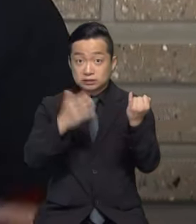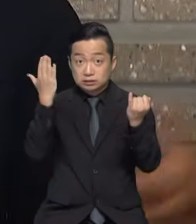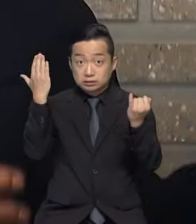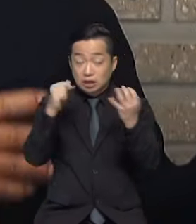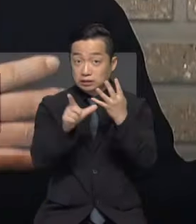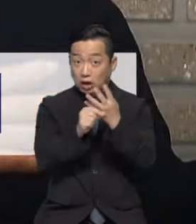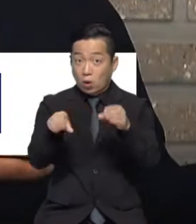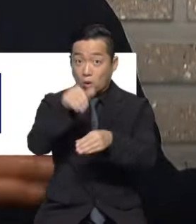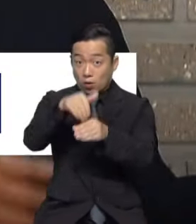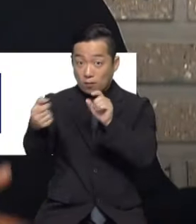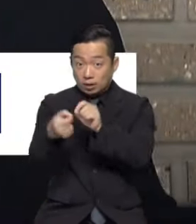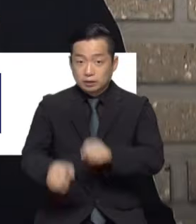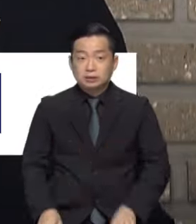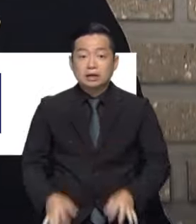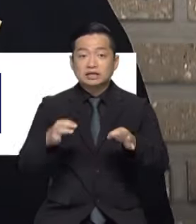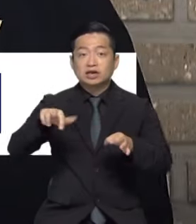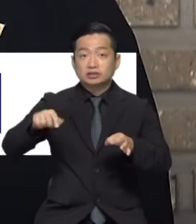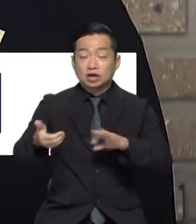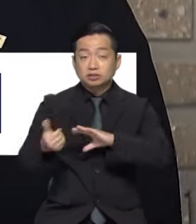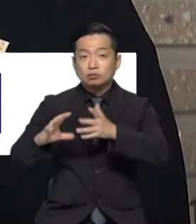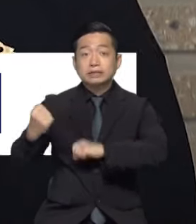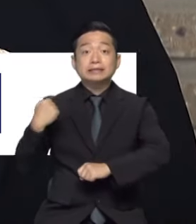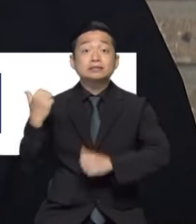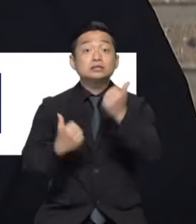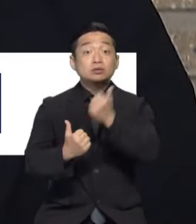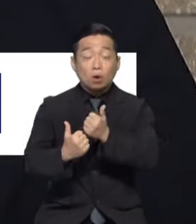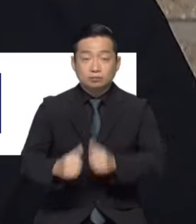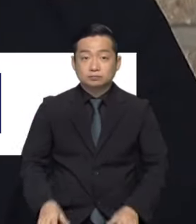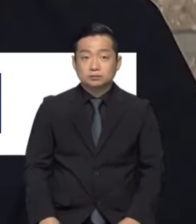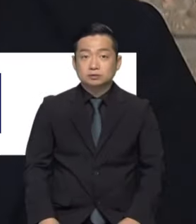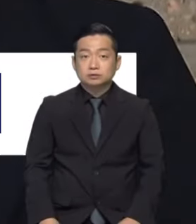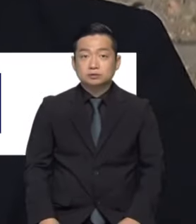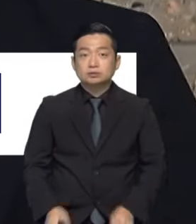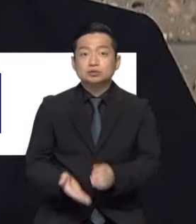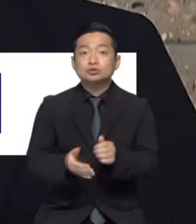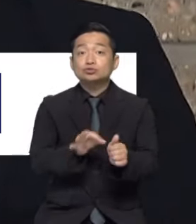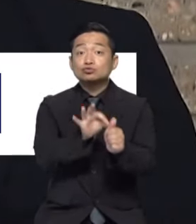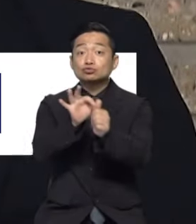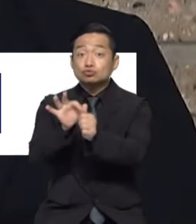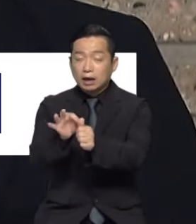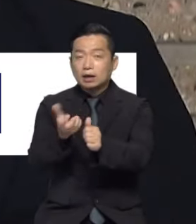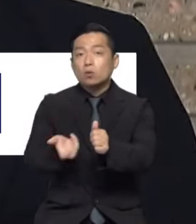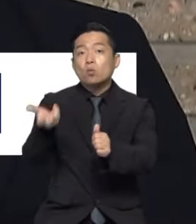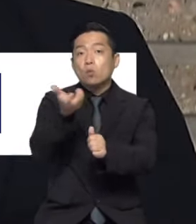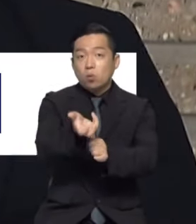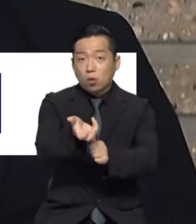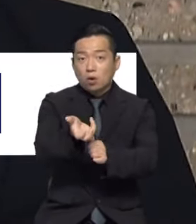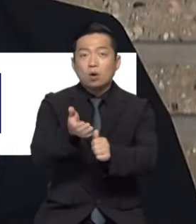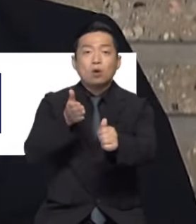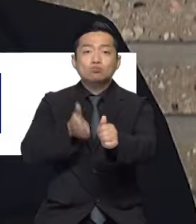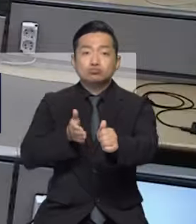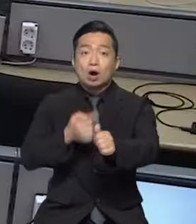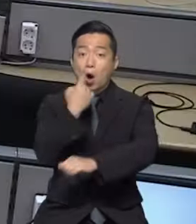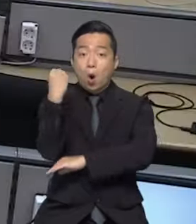앞두고 김영선 전 국민의힘 의원에게 출마 지역구를 옮겨달라고 요구했다는 한 언론사 의혹 제기와 관련해 당사자인 김